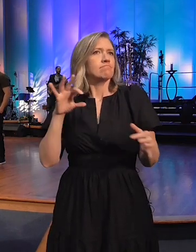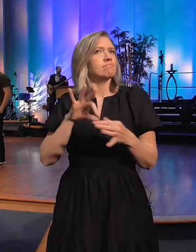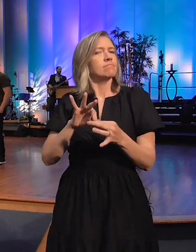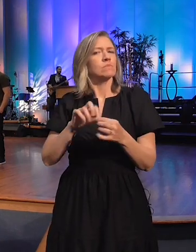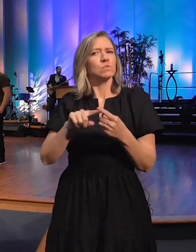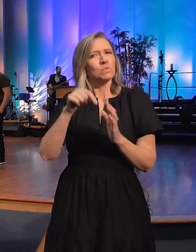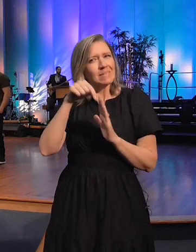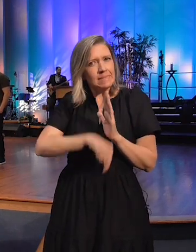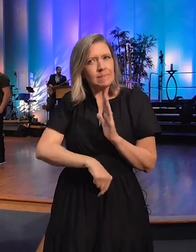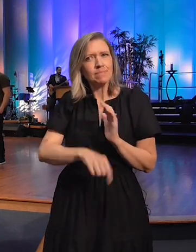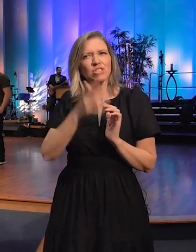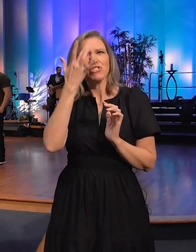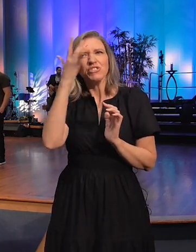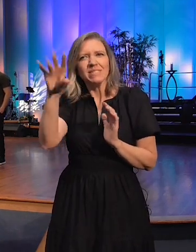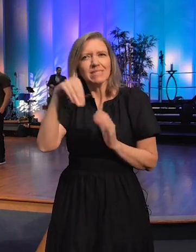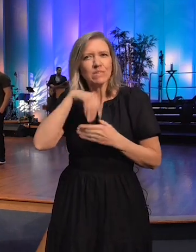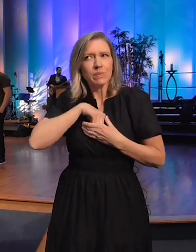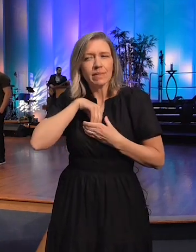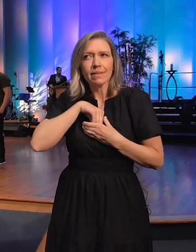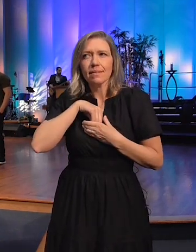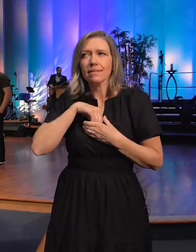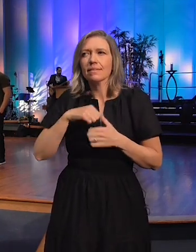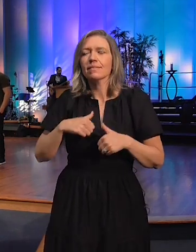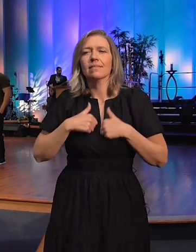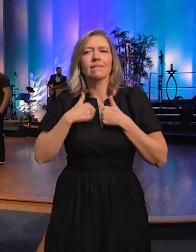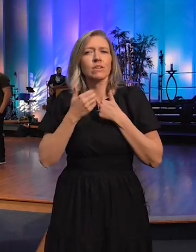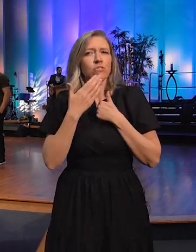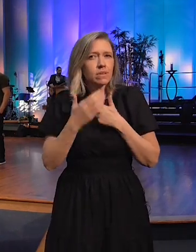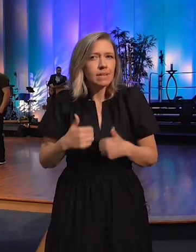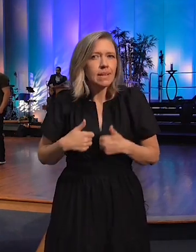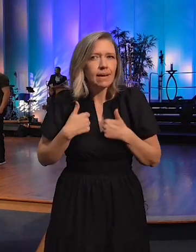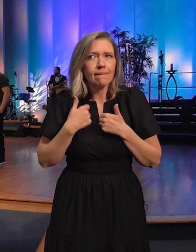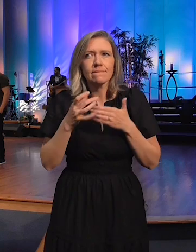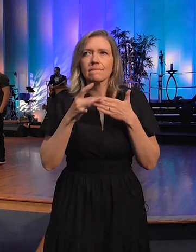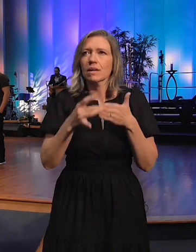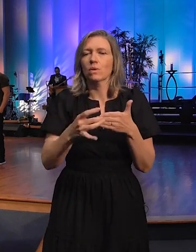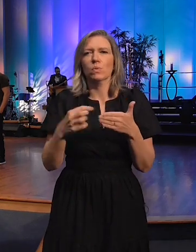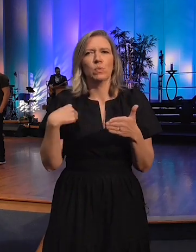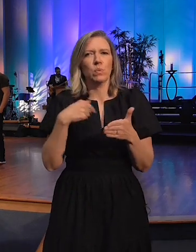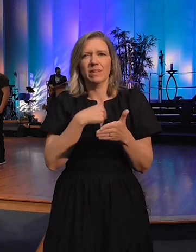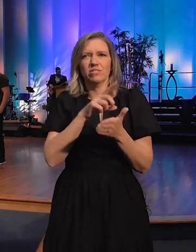se van llevando vidas de bien para las cuales estamos diseñados en este momento y cada momento ahora